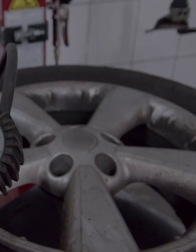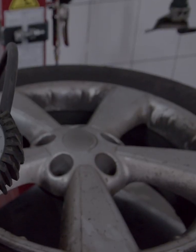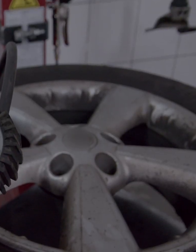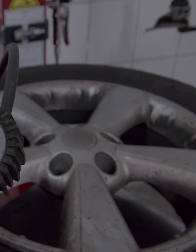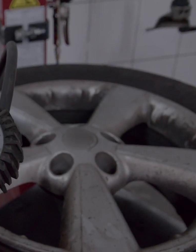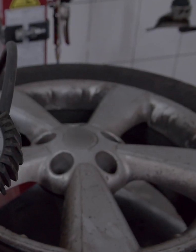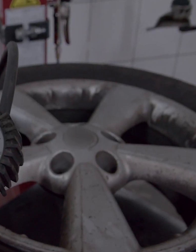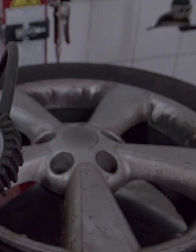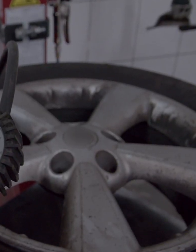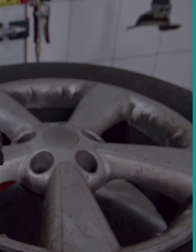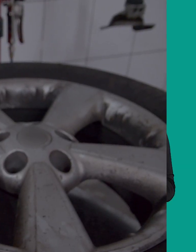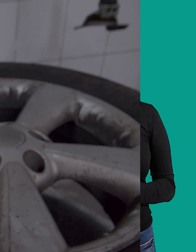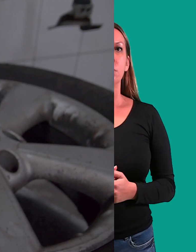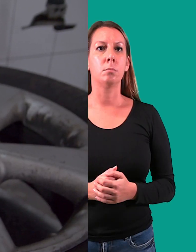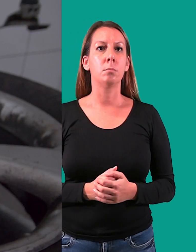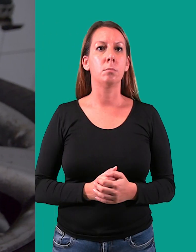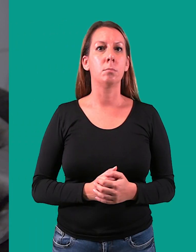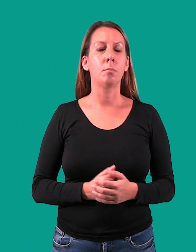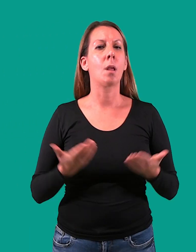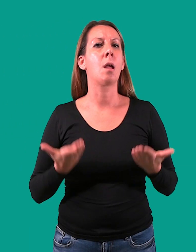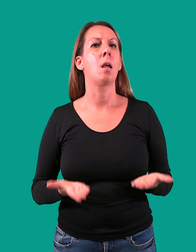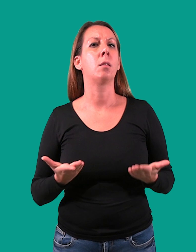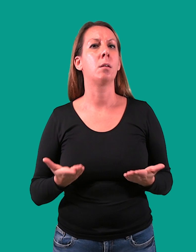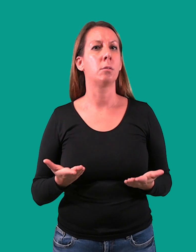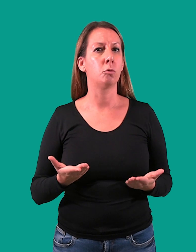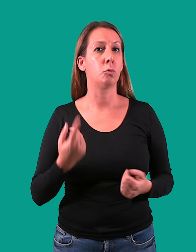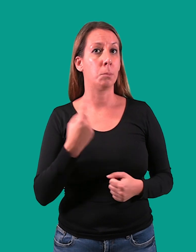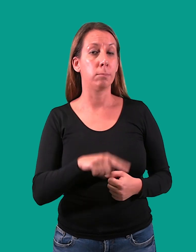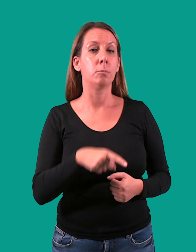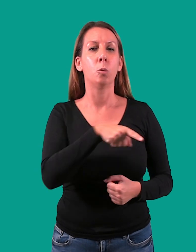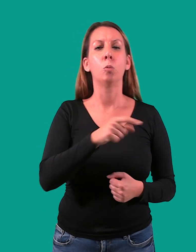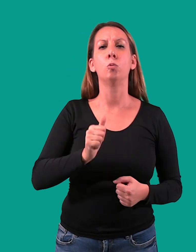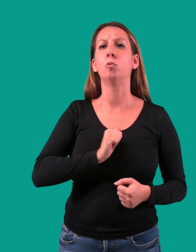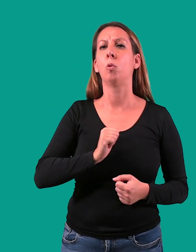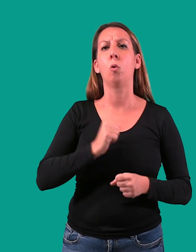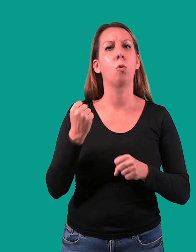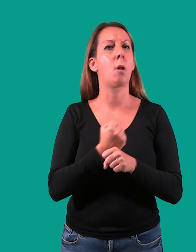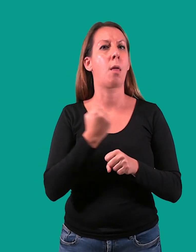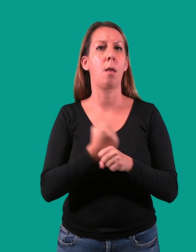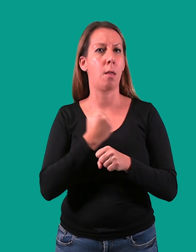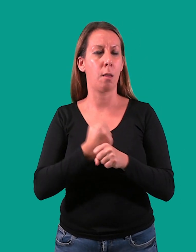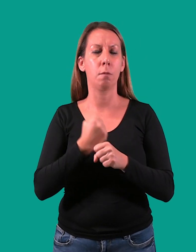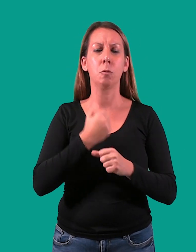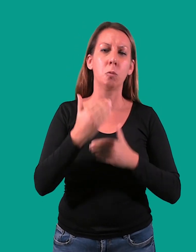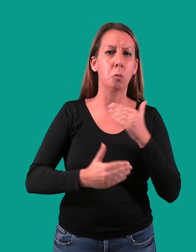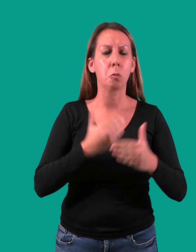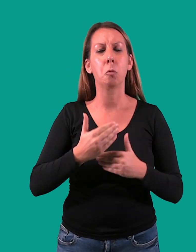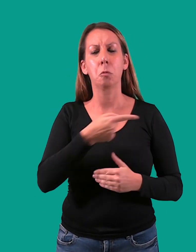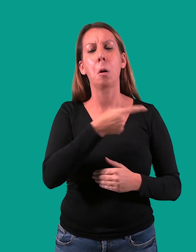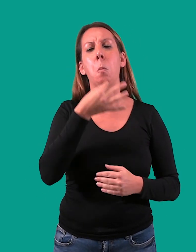Attualmente, Patrik lavora da solo. Ora riesce, ad esempio, ad avere 4-5 clienti al giorno, ma con un numero maggiore, 6 o 7, avrebbe bisogno di un'altra persona.